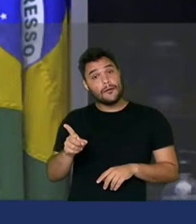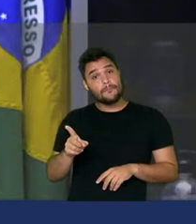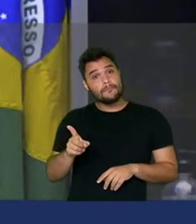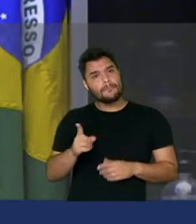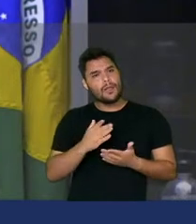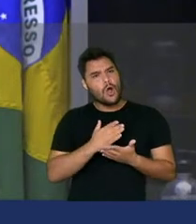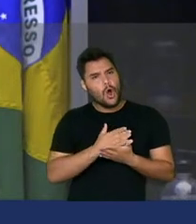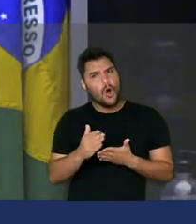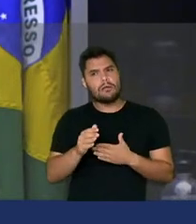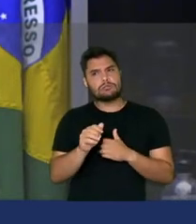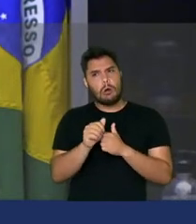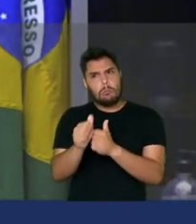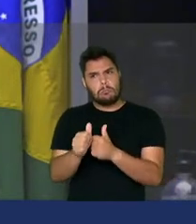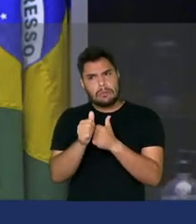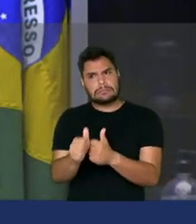TRANSFERÊNCIA PARA A PREFEITURA, COMEÇOU UMA